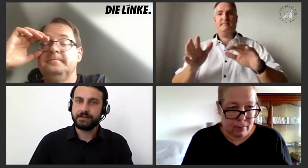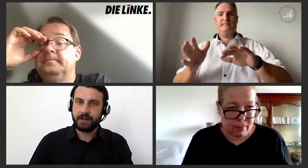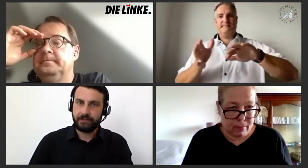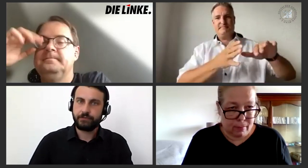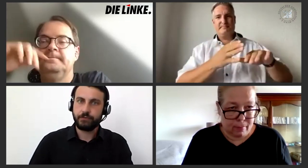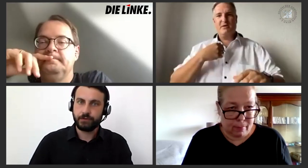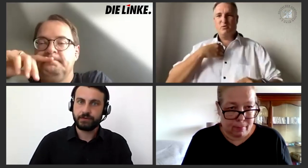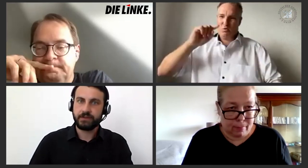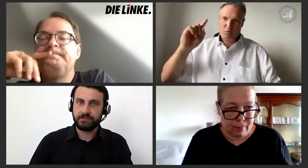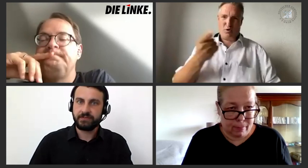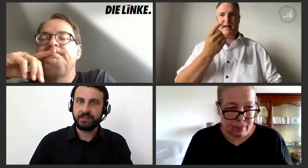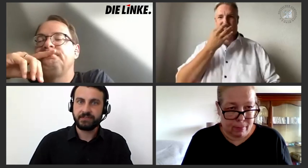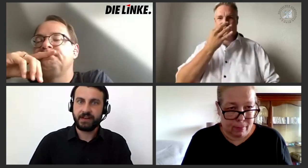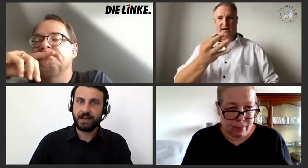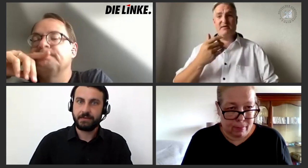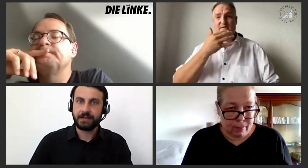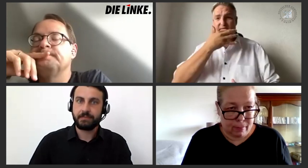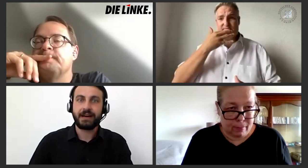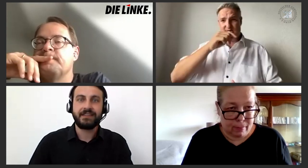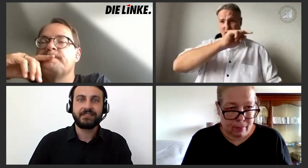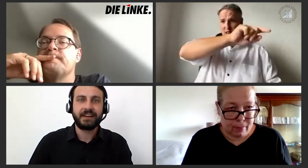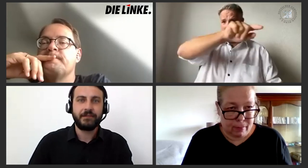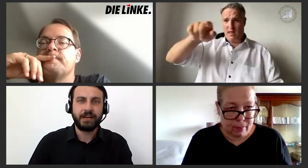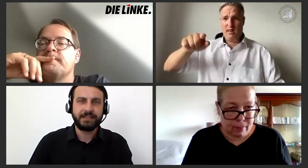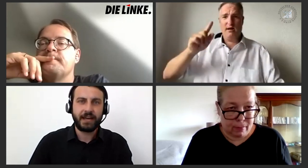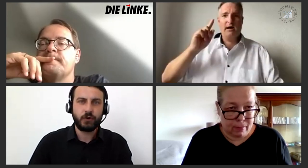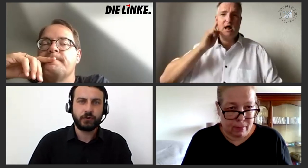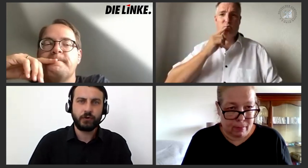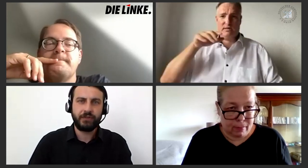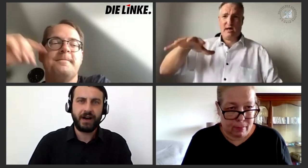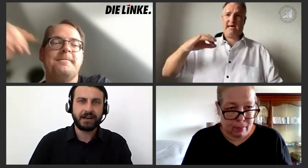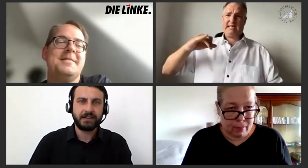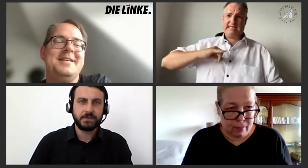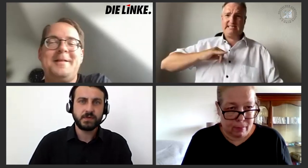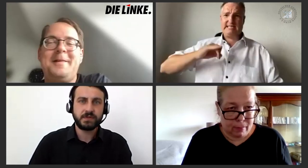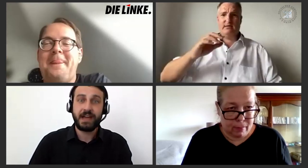Okay, Sie wollen das Teilhabegeld einführen, alles klar, dann hätte ich da noch eine